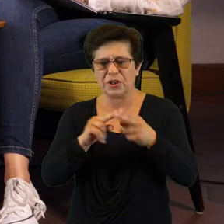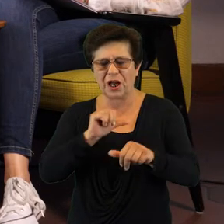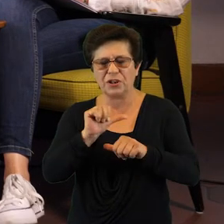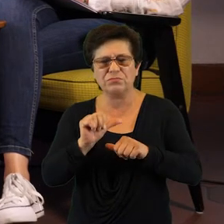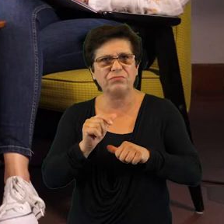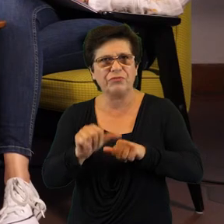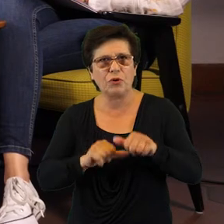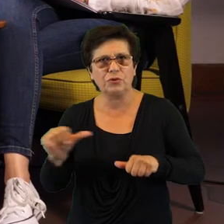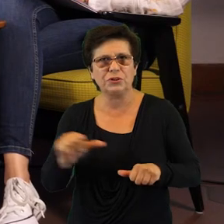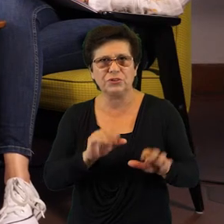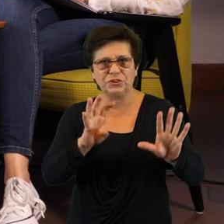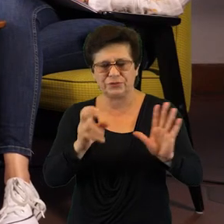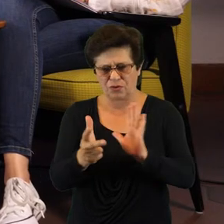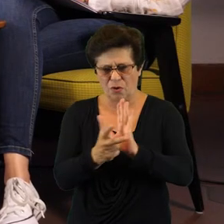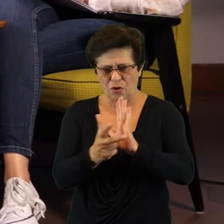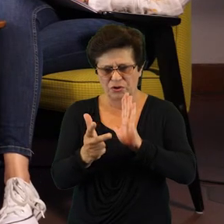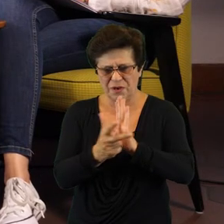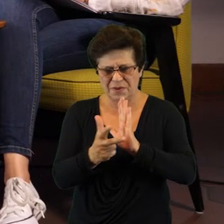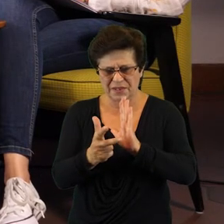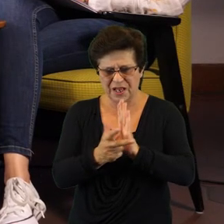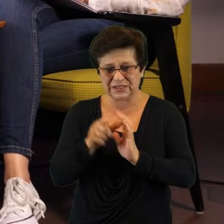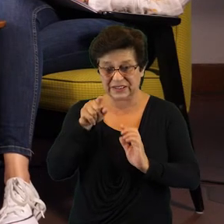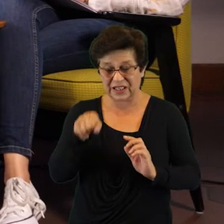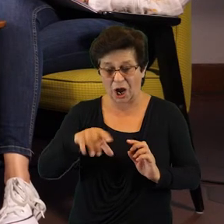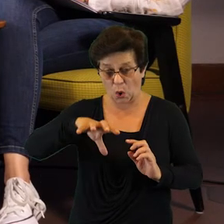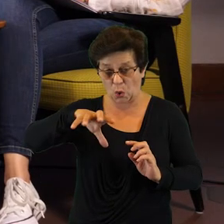i to jest oczywiście początek nowej Polski,